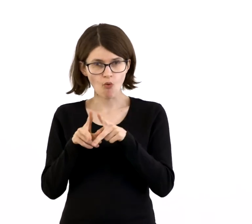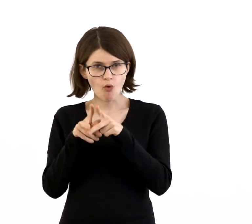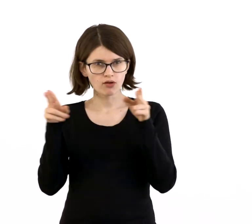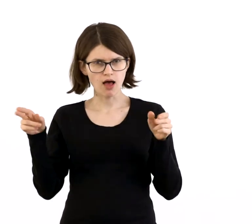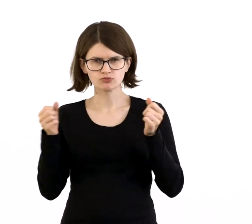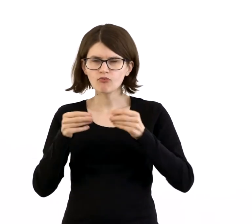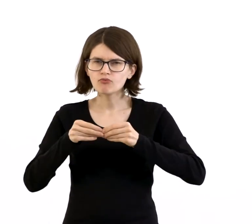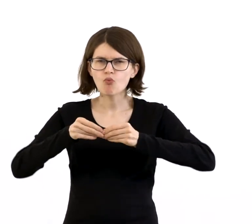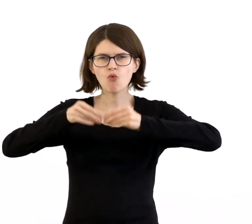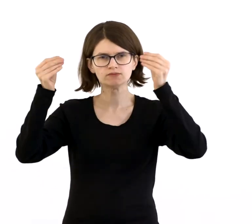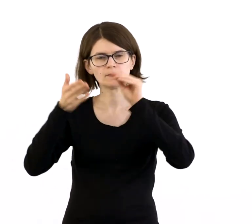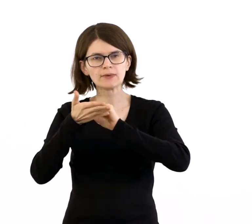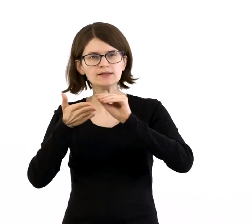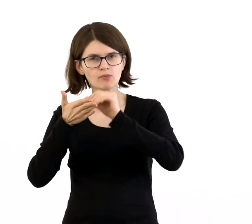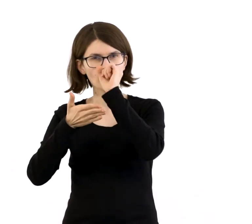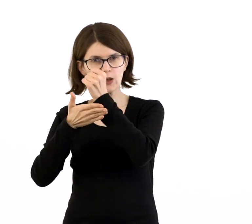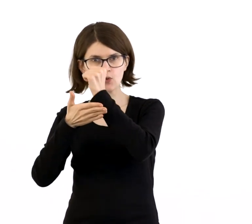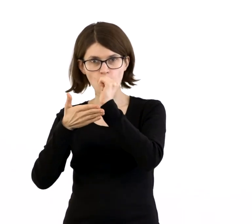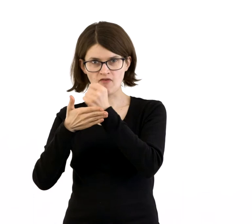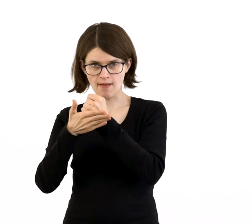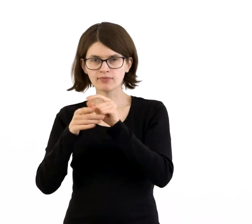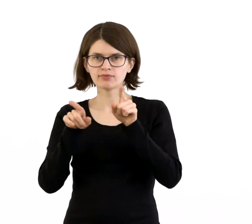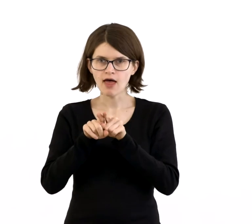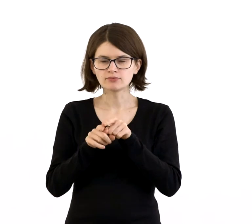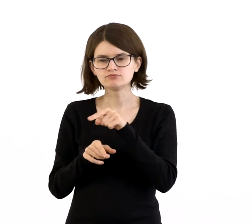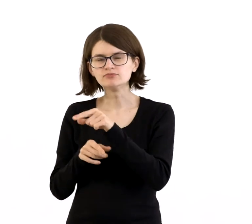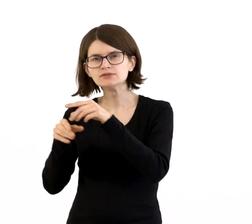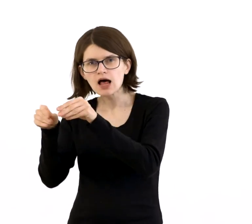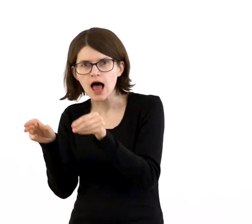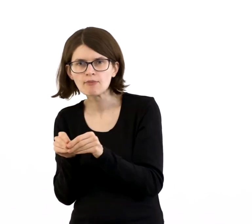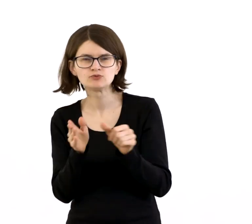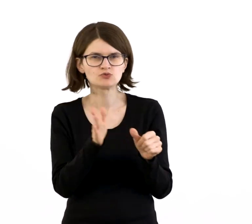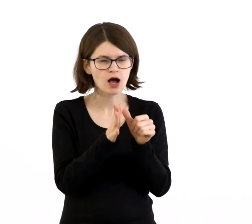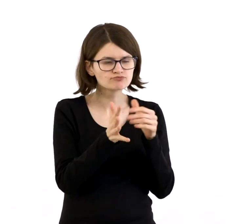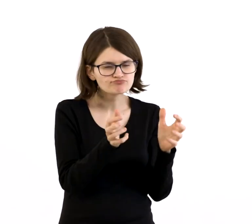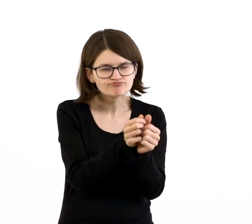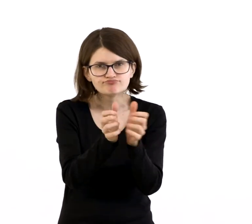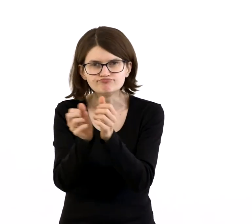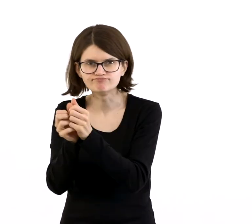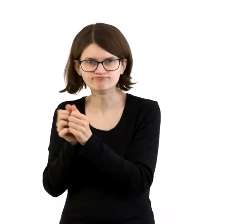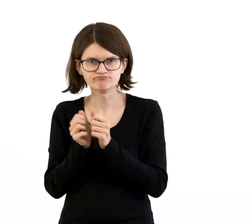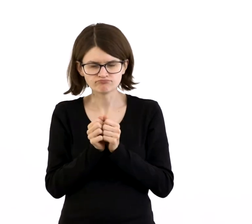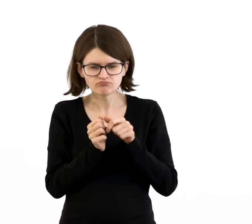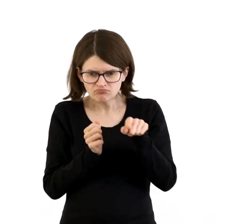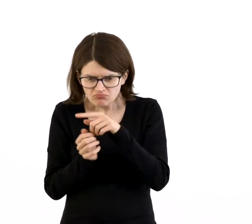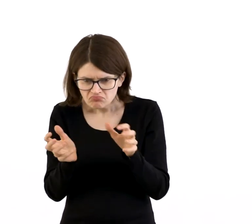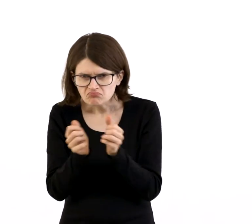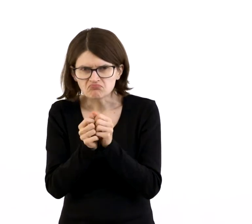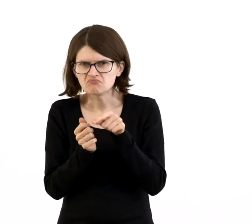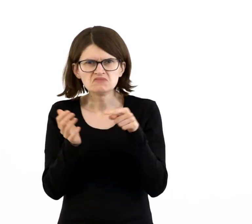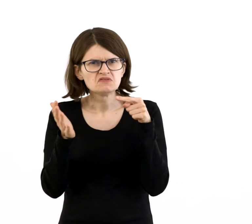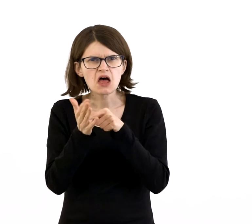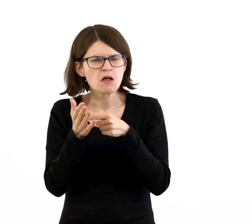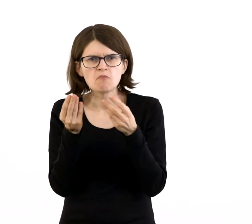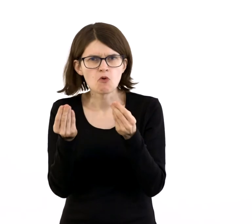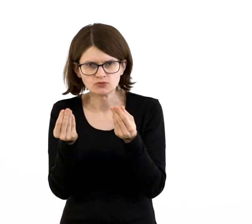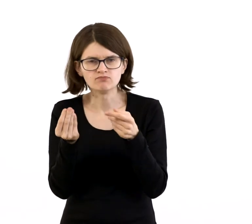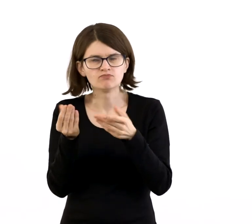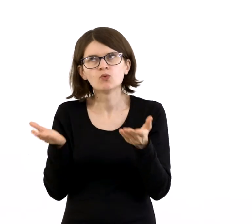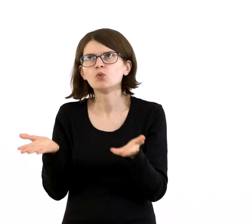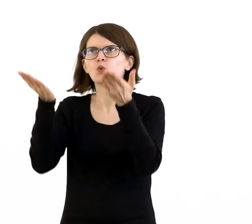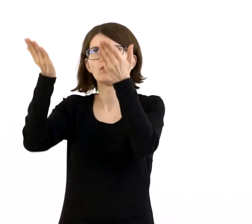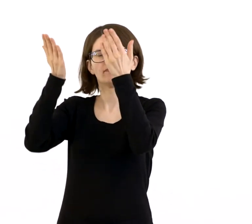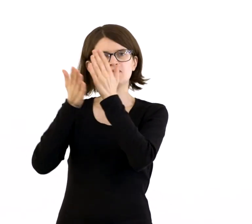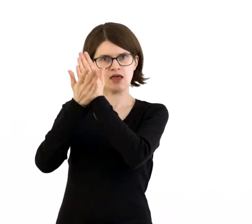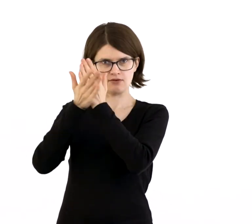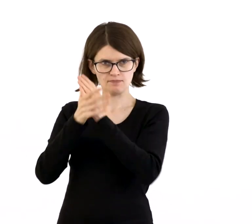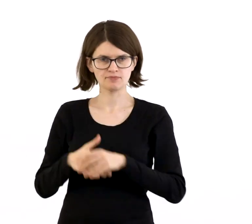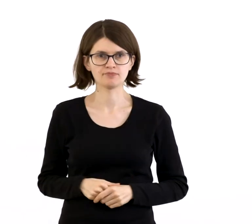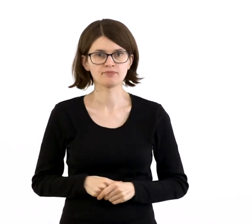W tym okresie wykształciło się pismo klinowe i wiele znalezisk potwierdza wytwarzanie ceramiki i rzeźby na potrzeby kultu religijnego.